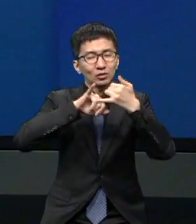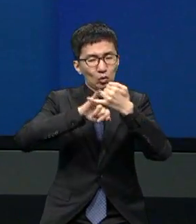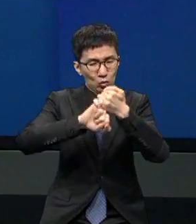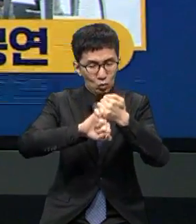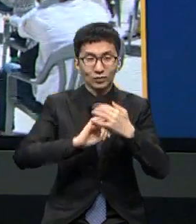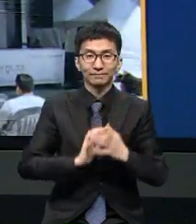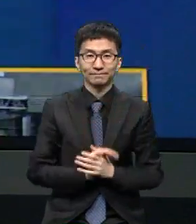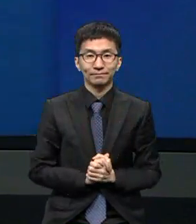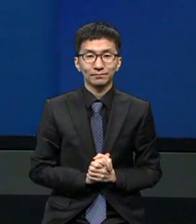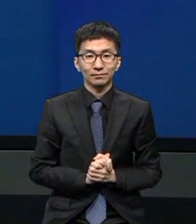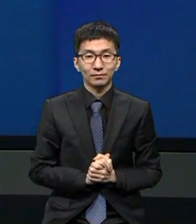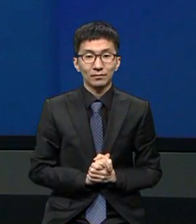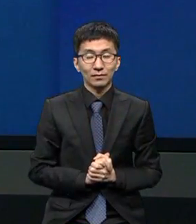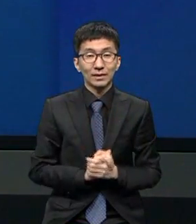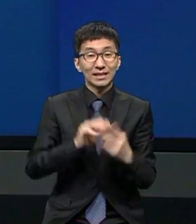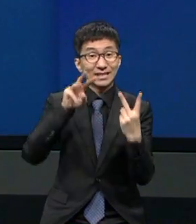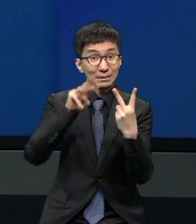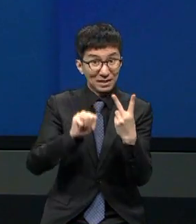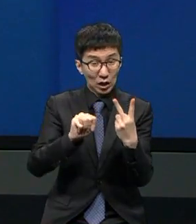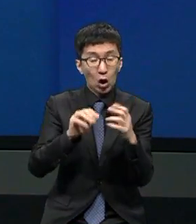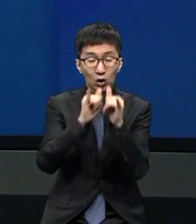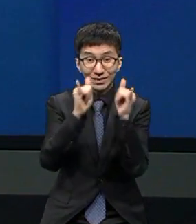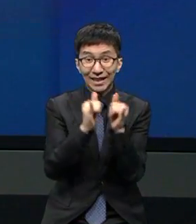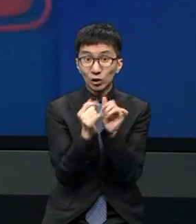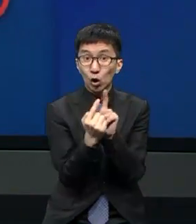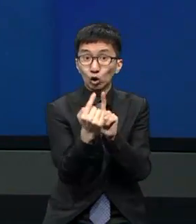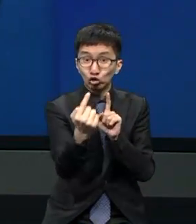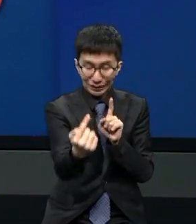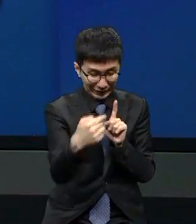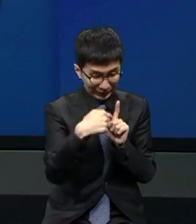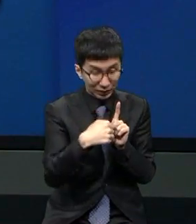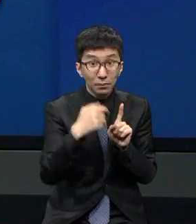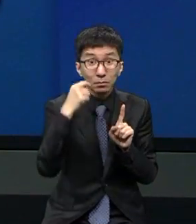즉, 2m 이상 거리를 유지하기 어려울 경우에 밖에서도 마스크를 써야 한다